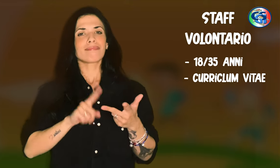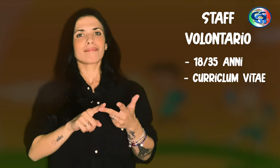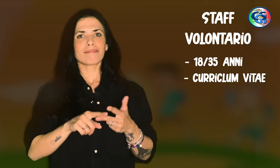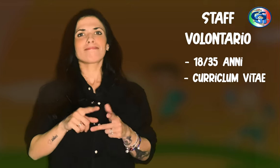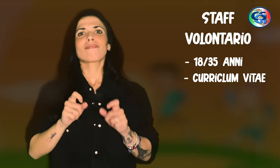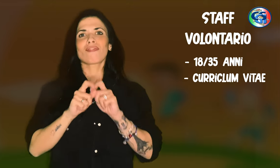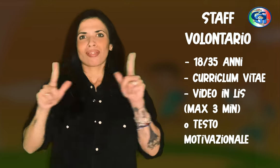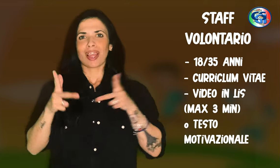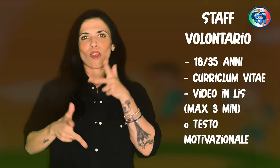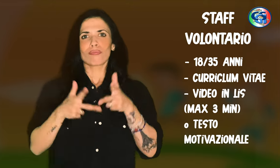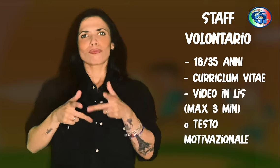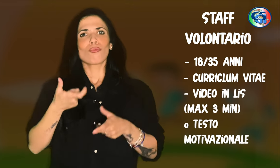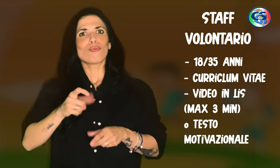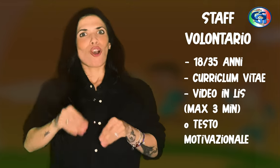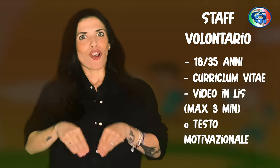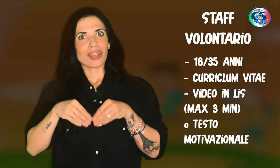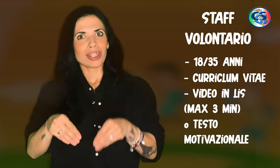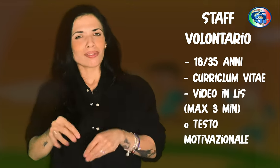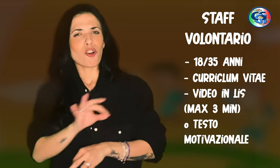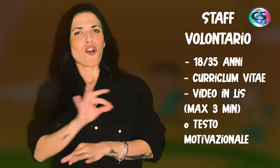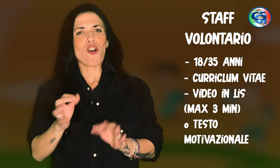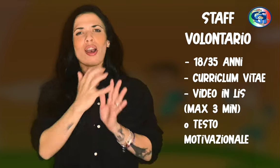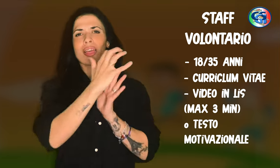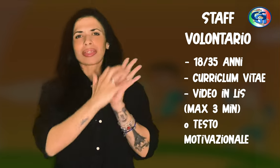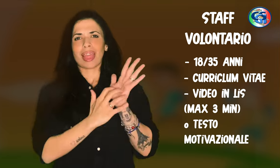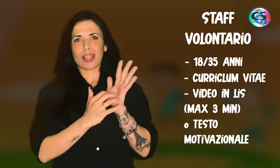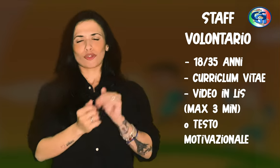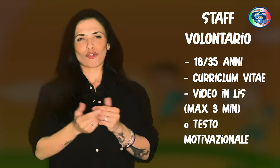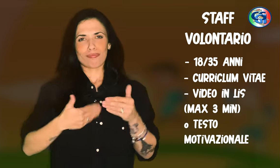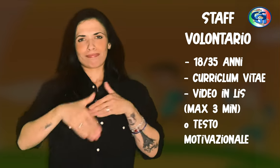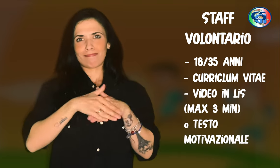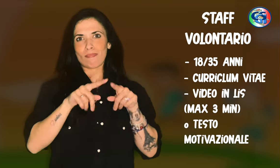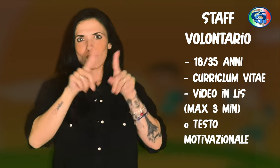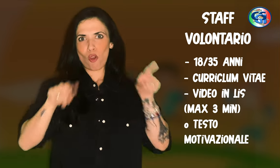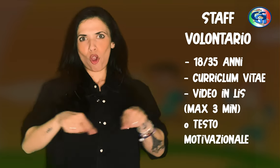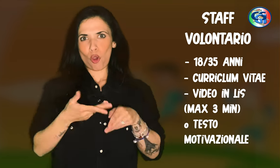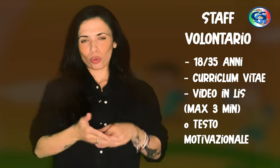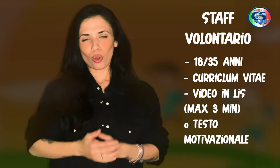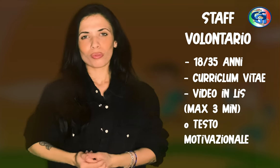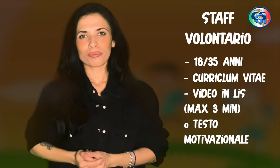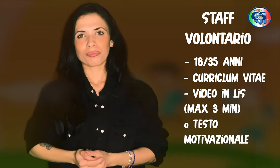video in LIS (max 3 min) o testo motivazionale;